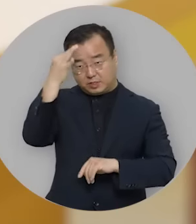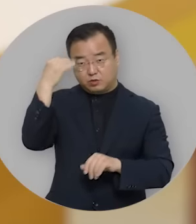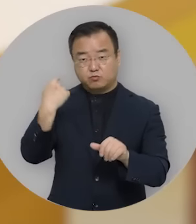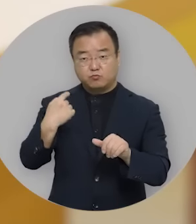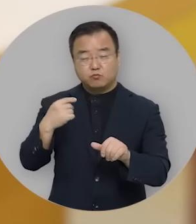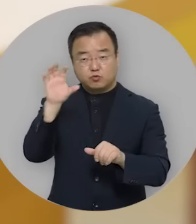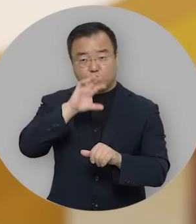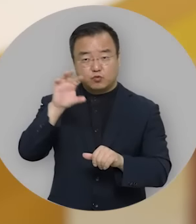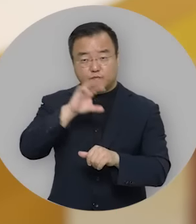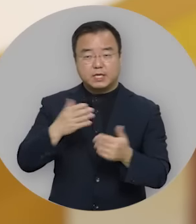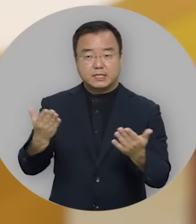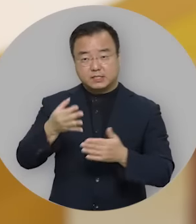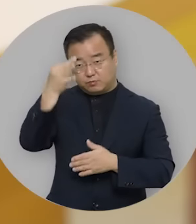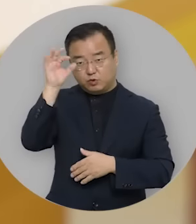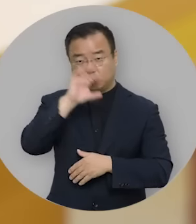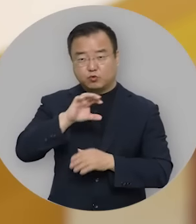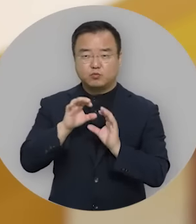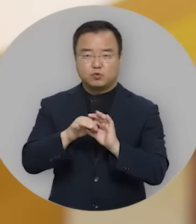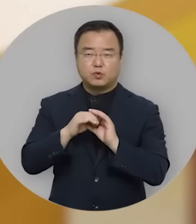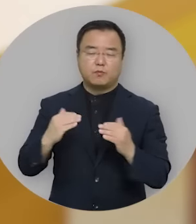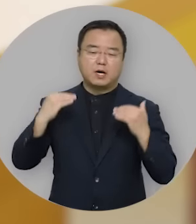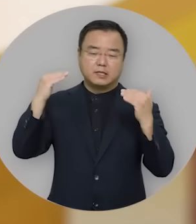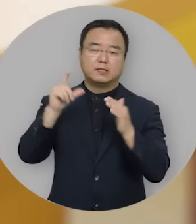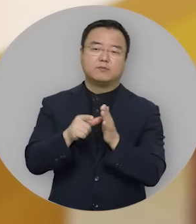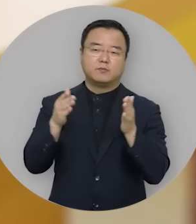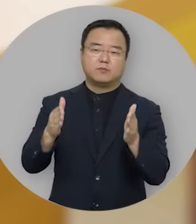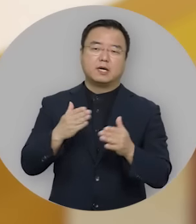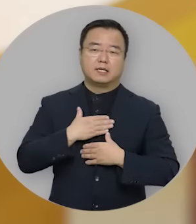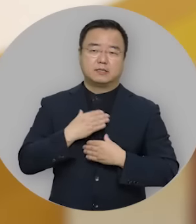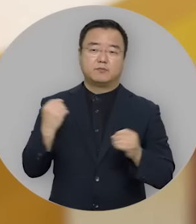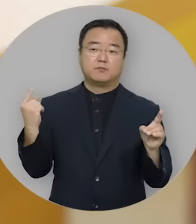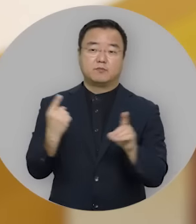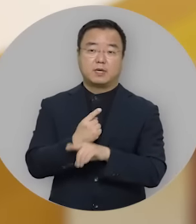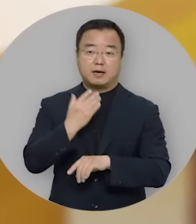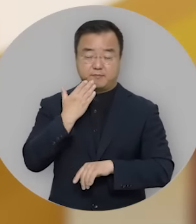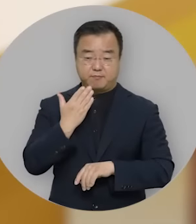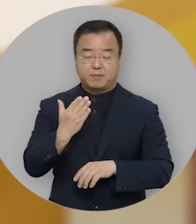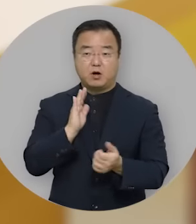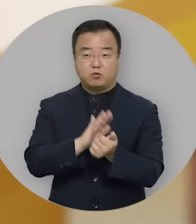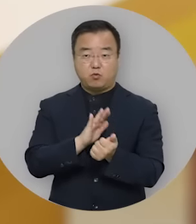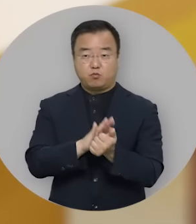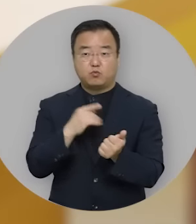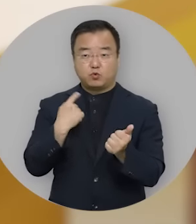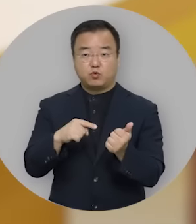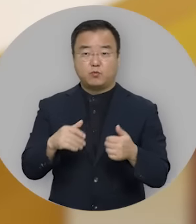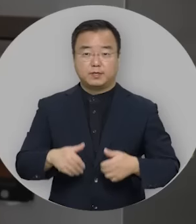직업 기능 훈련 등을 통해서 성인기로 안정적으로 전환될 수 있도록 돕는 교육이 필요합니다.